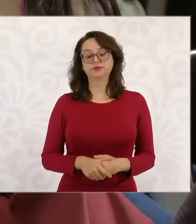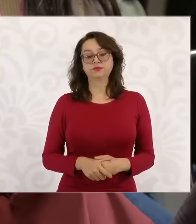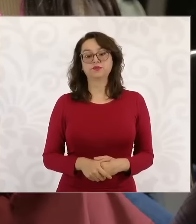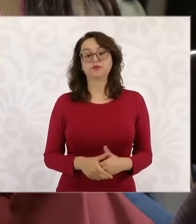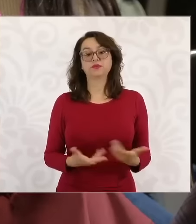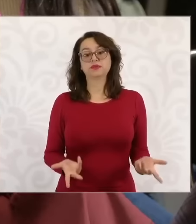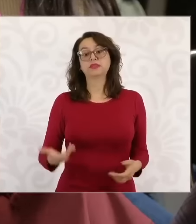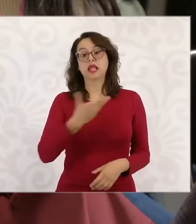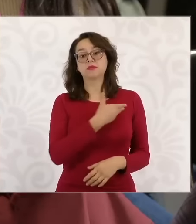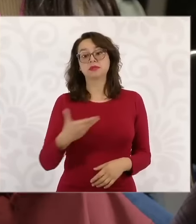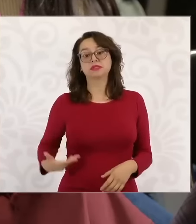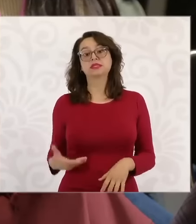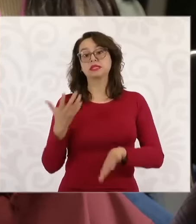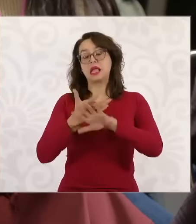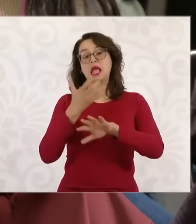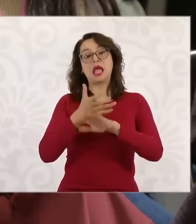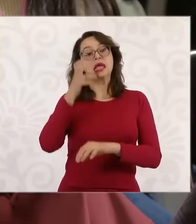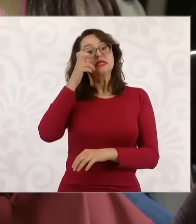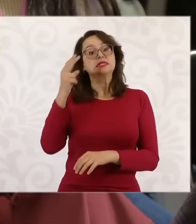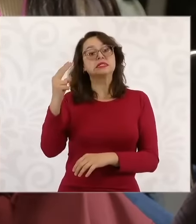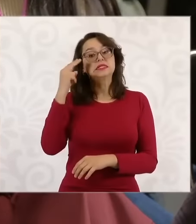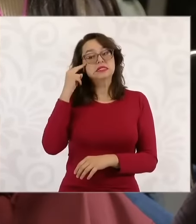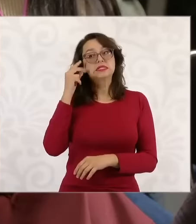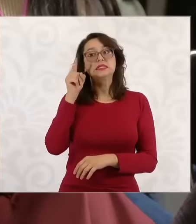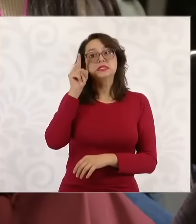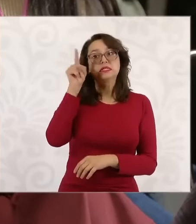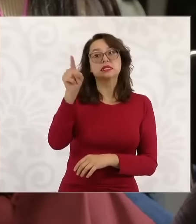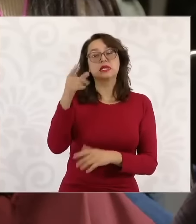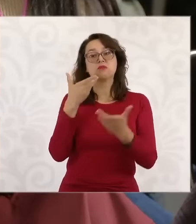Estados Unidos y China habían llegado a un acuerdo previo en materia arancelaria. Ellos